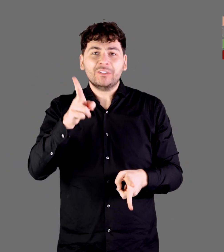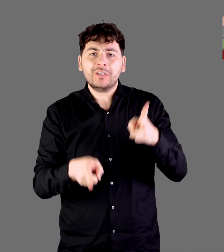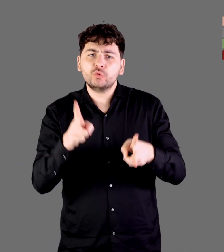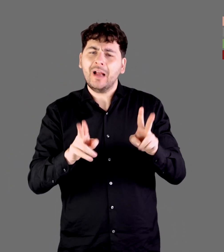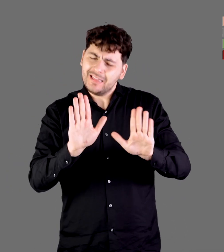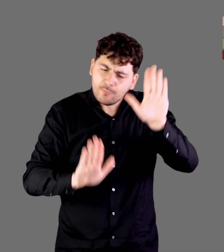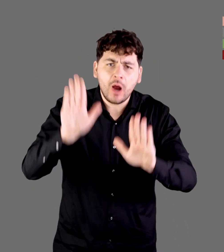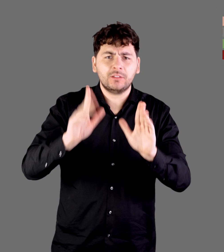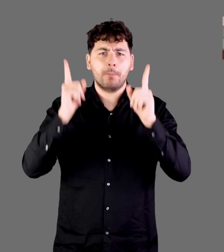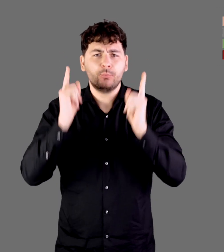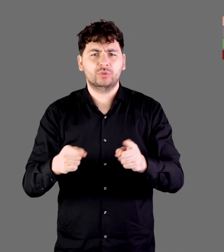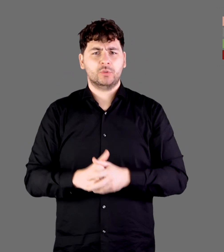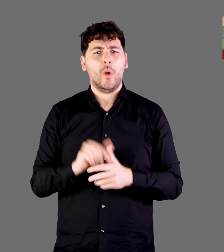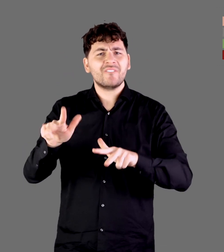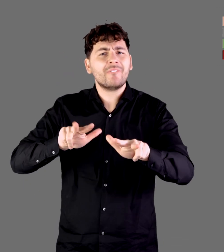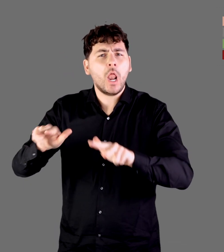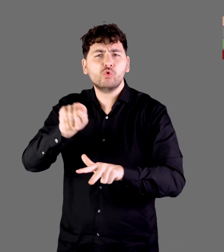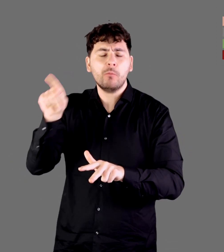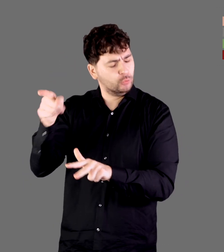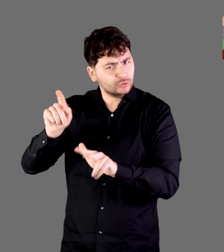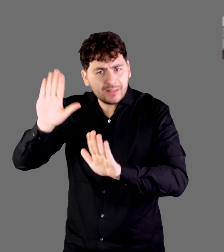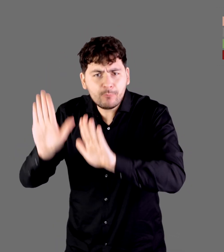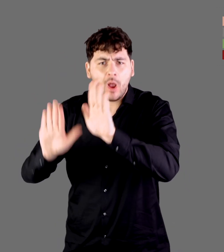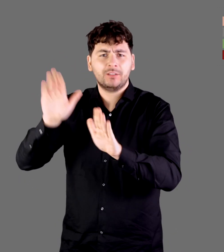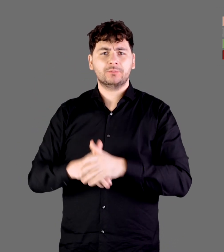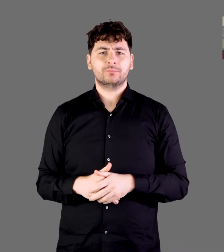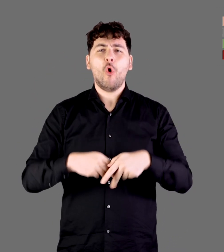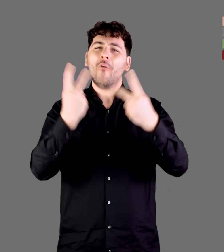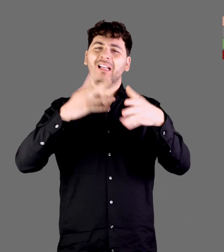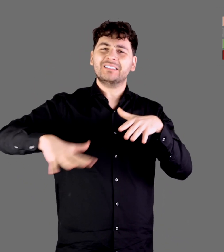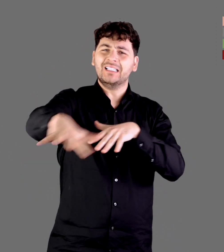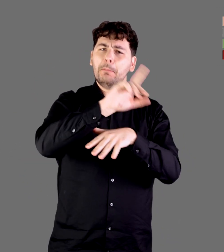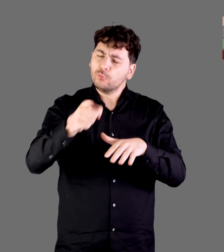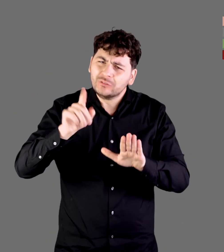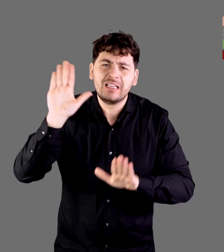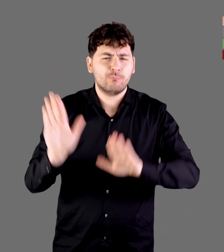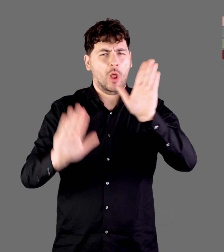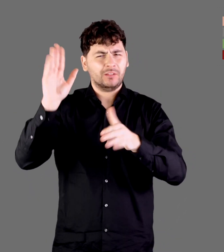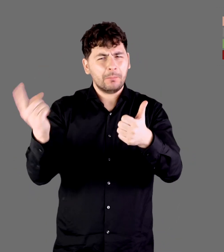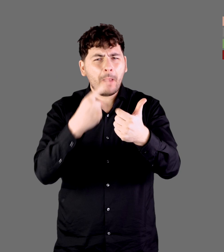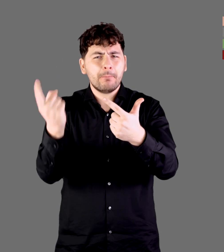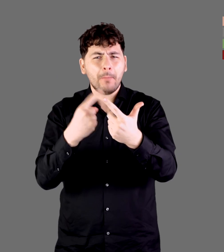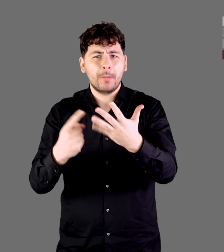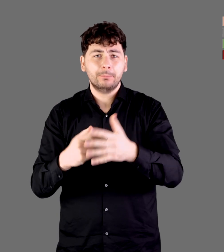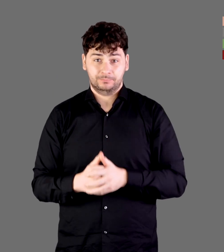der Justiz, der Verwaltung sowie des öffentlichen Lebens.